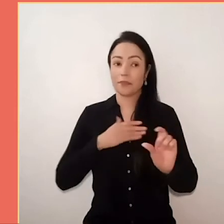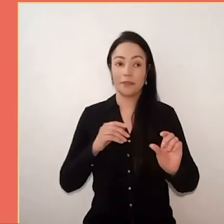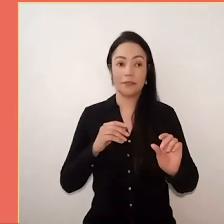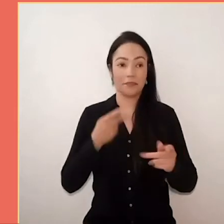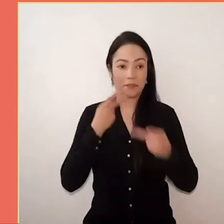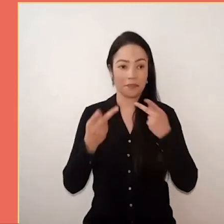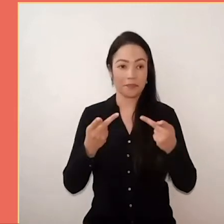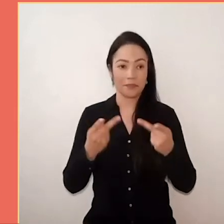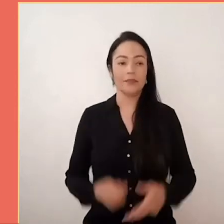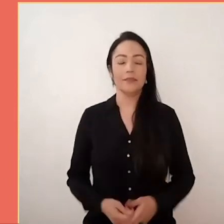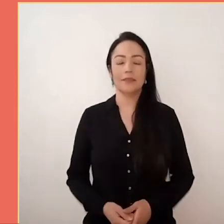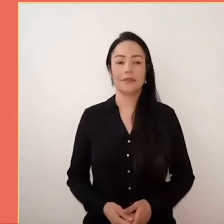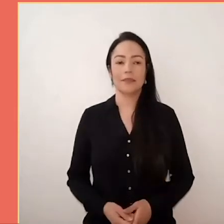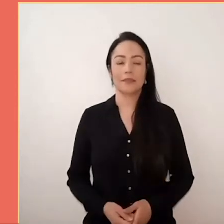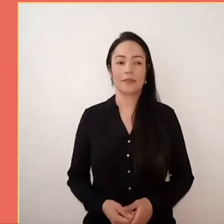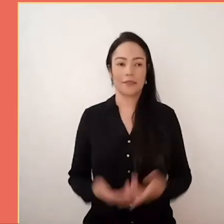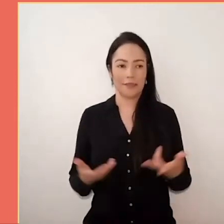Eu achei essa… Fala, Marina.